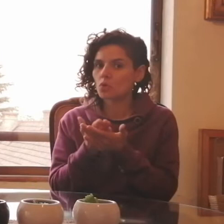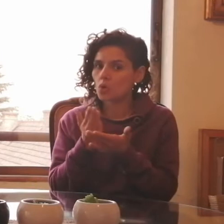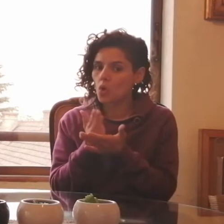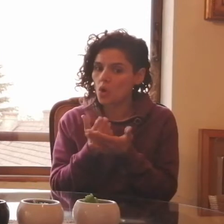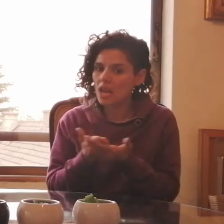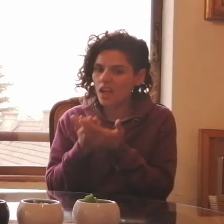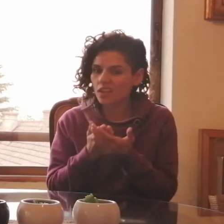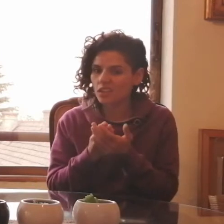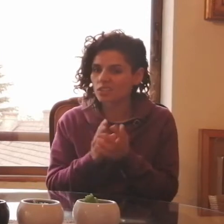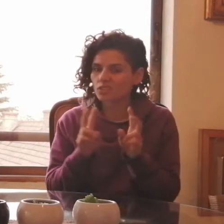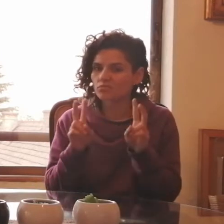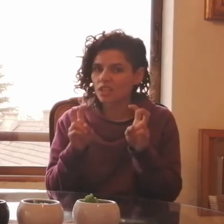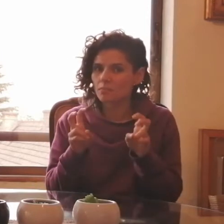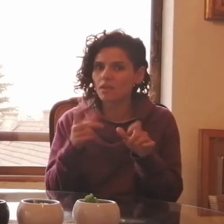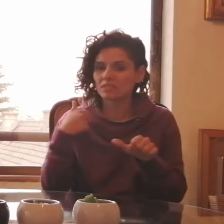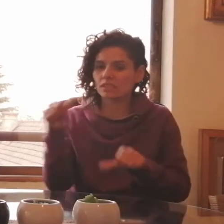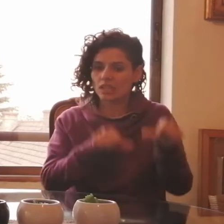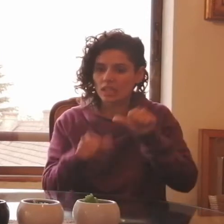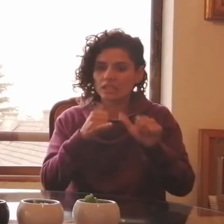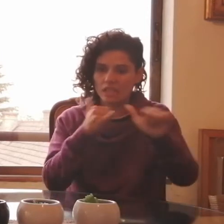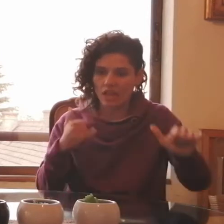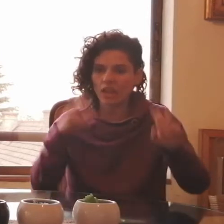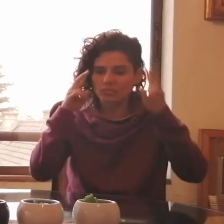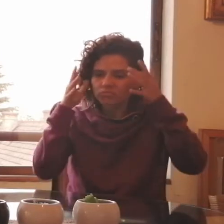que ver en el área científica, ni ingeniería ni nada de hecho no me